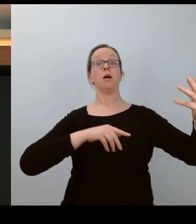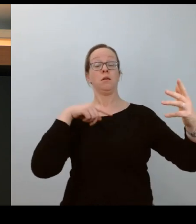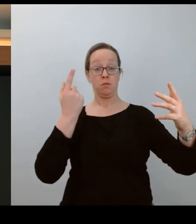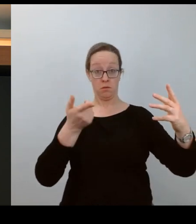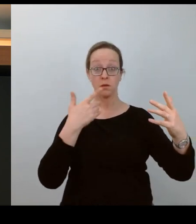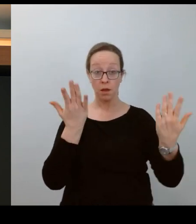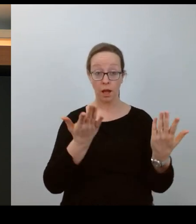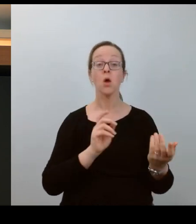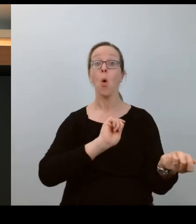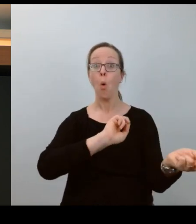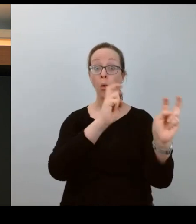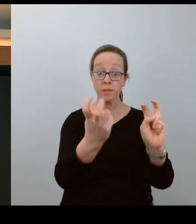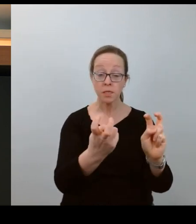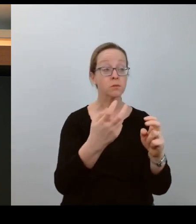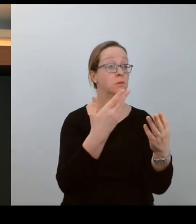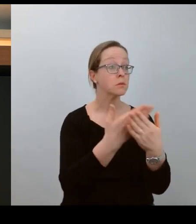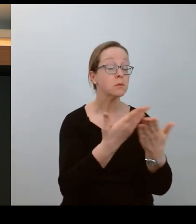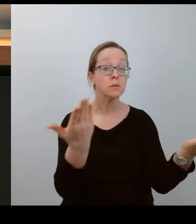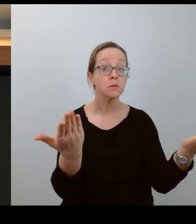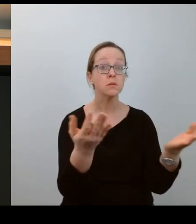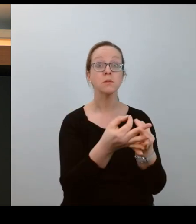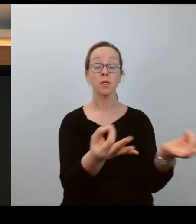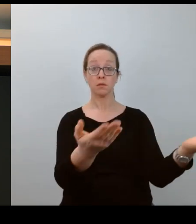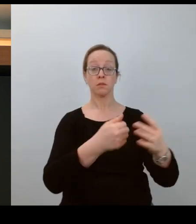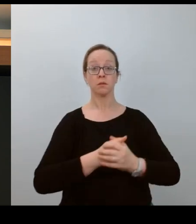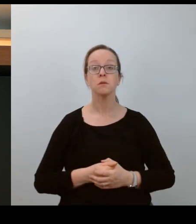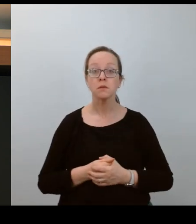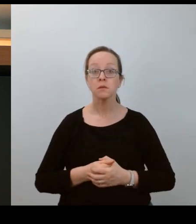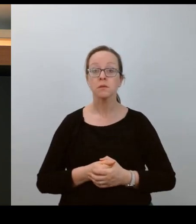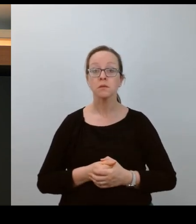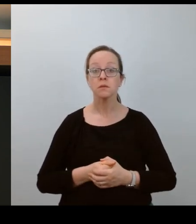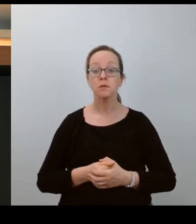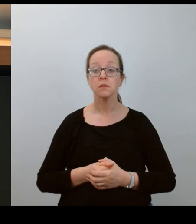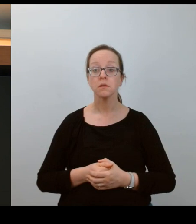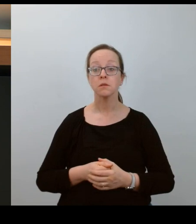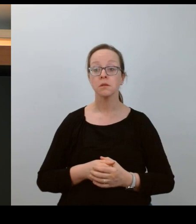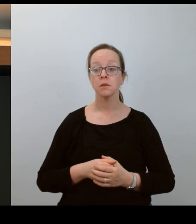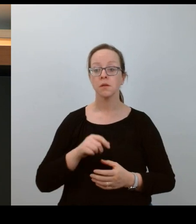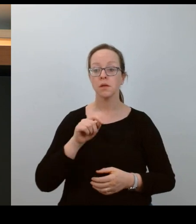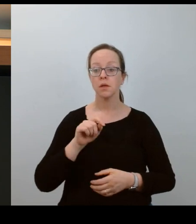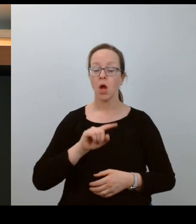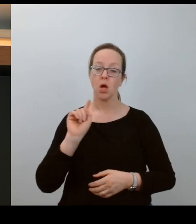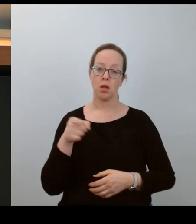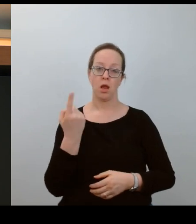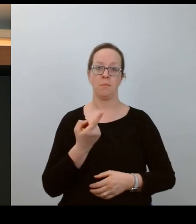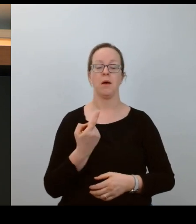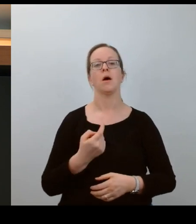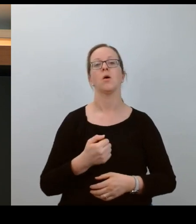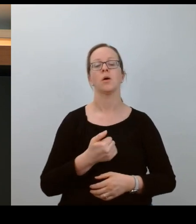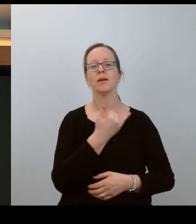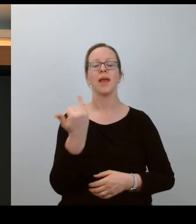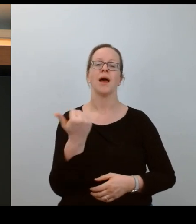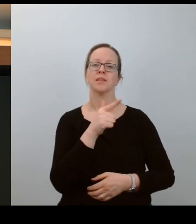Informationsfreiheit, sowie die Stellungnahme des Senats dazu. An dieser Stelle möchte ich den Mitarbeiterinnen und